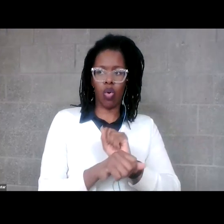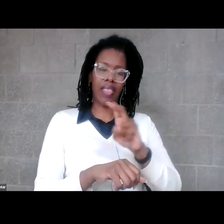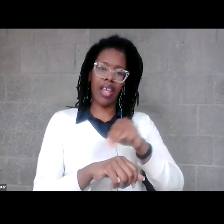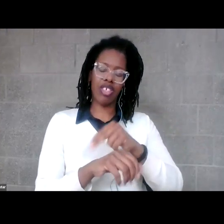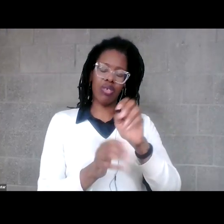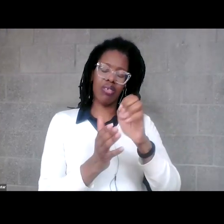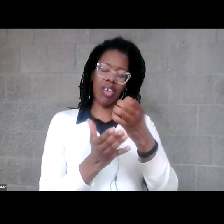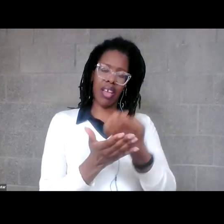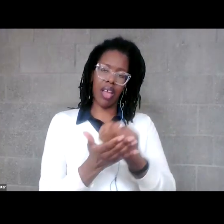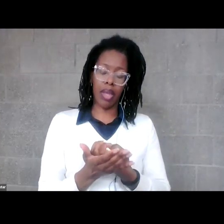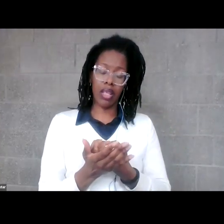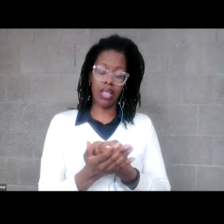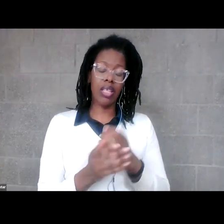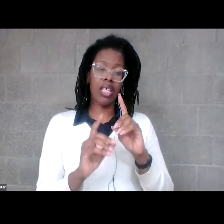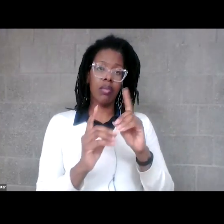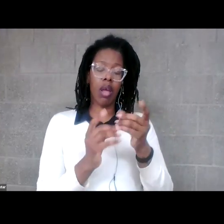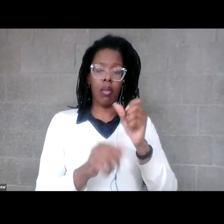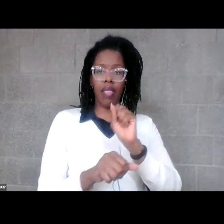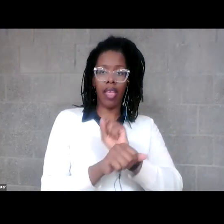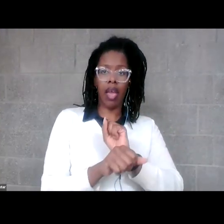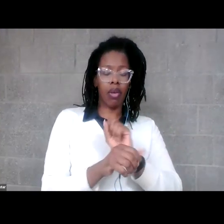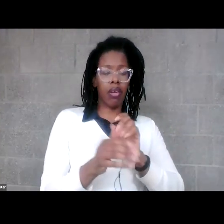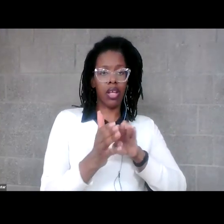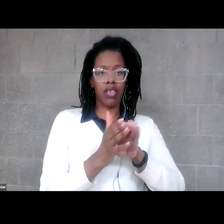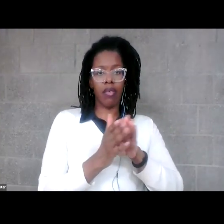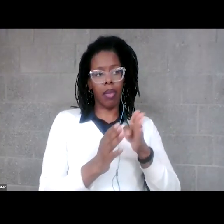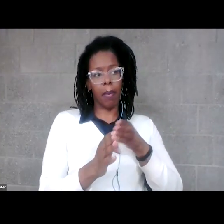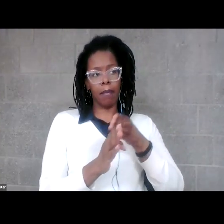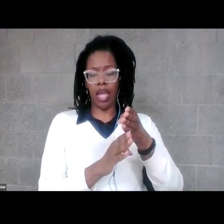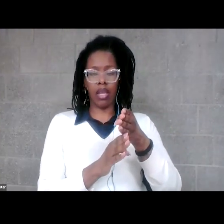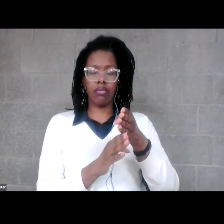El Departamento de Trabajo desarrolló nuestra fuente principal de información ocupacional,